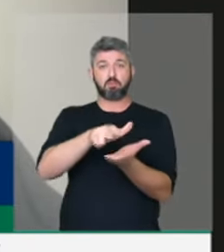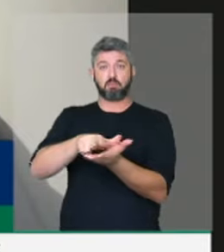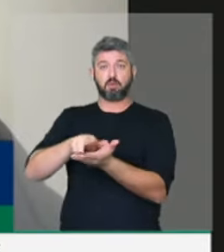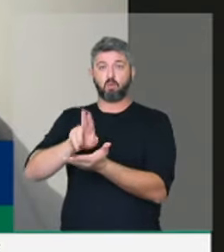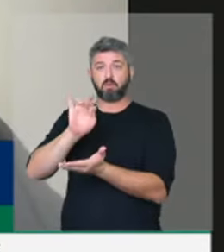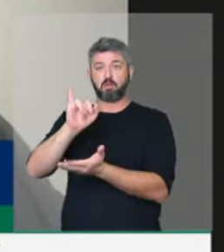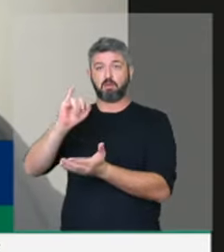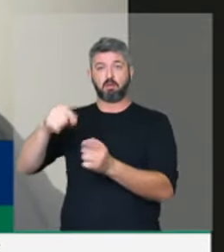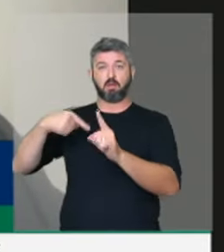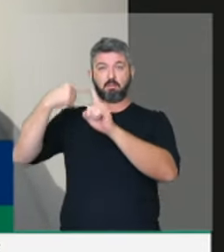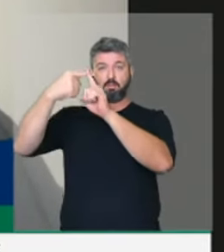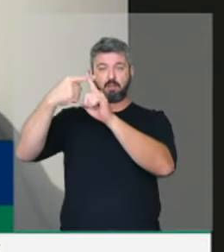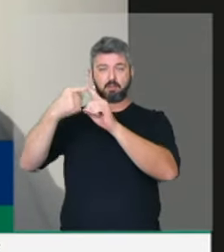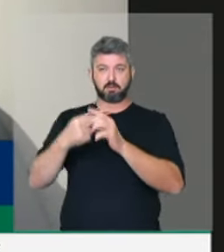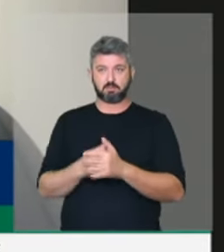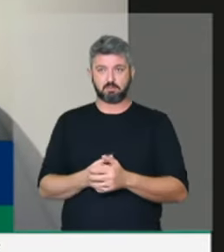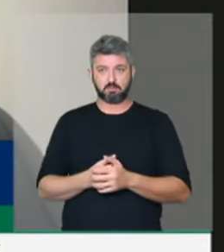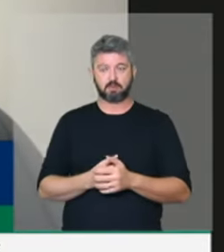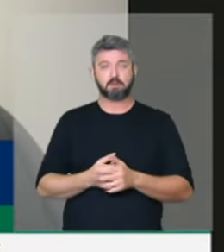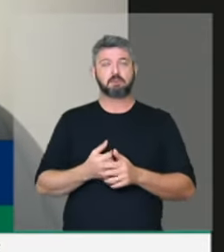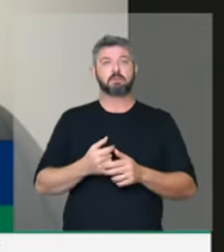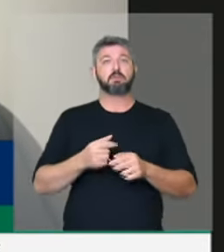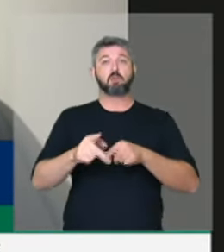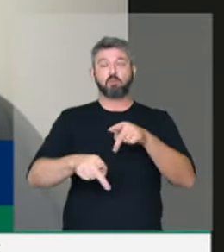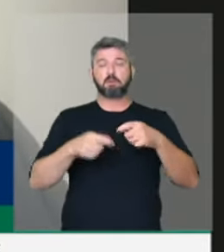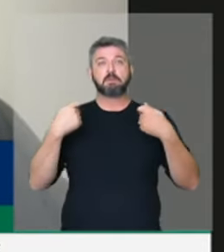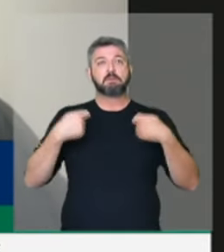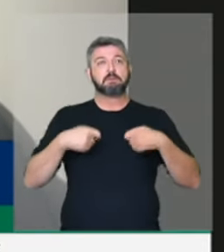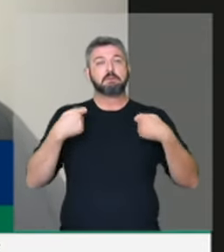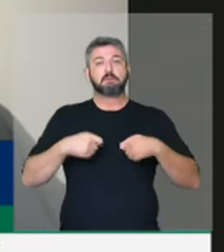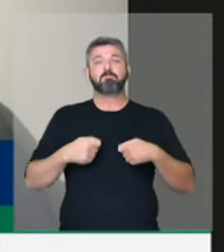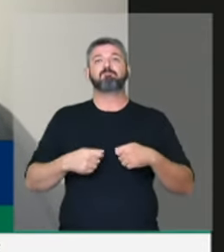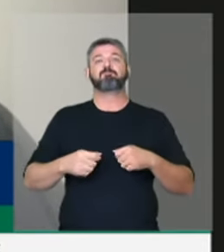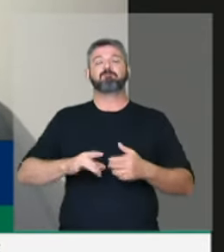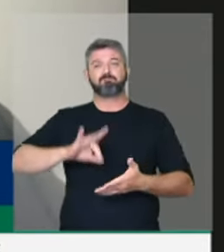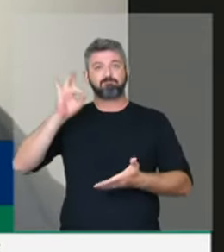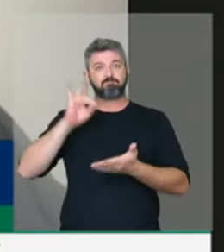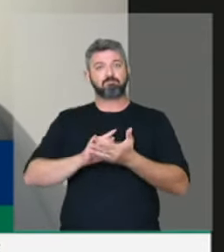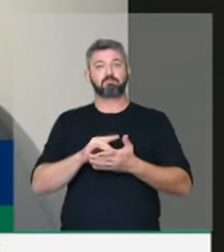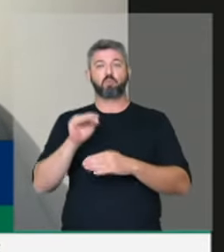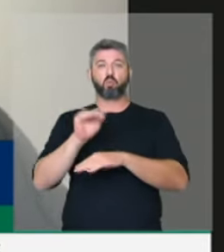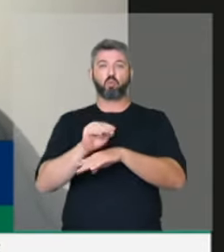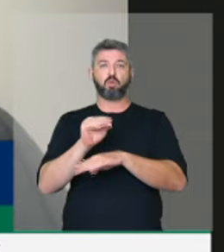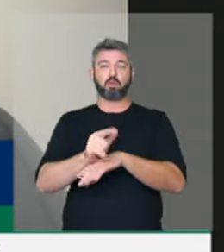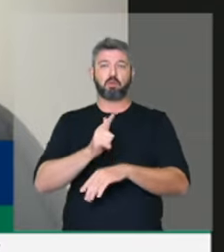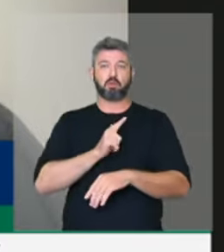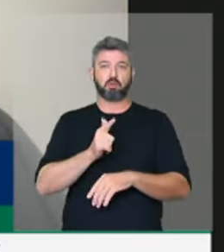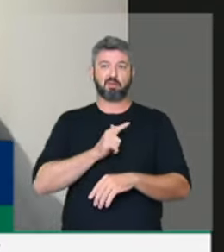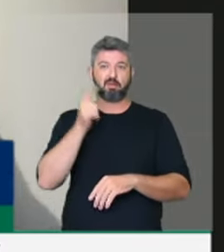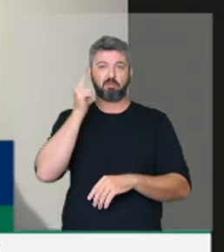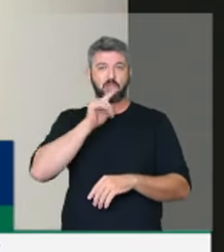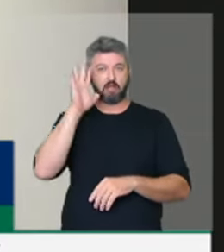POPULAÇÃO QUE ANSEIA , EXCESSIVAMENTE DE BONS CUIDADOS PARA ENFRENTAR A PANDEMIA. ENTÃO, ESTAMOS